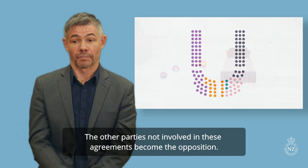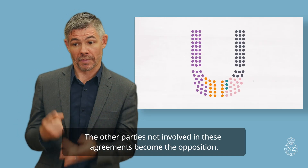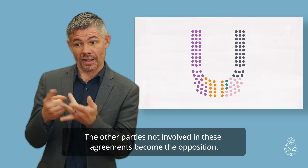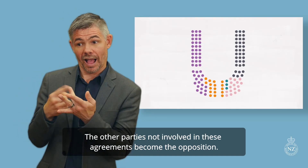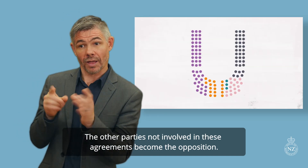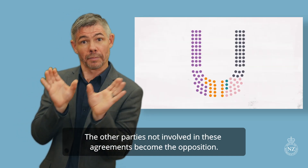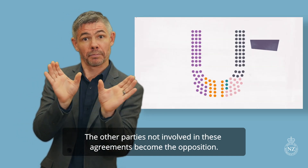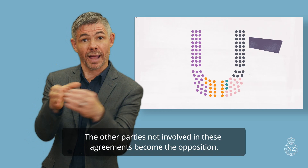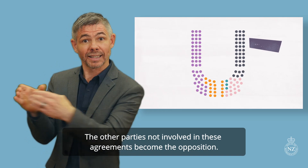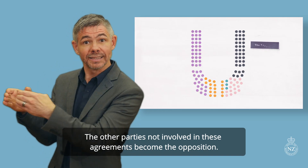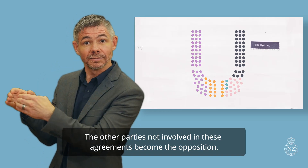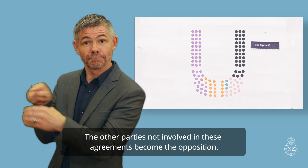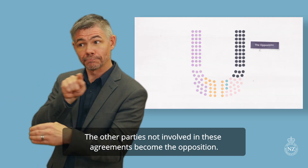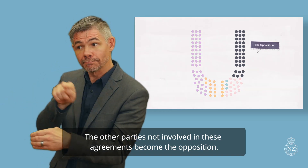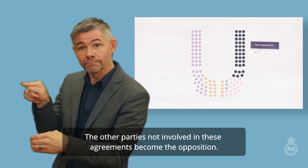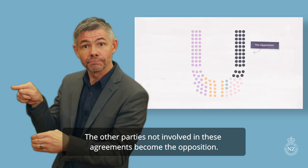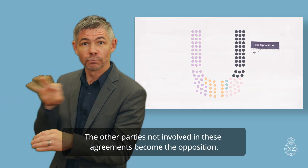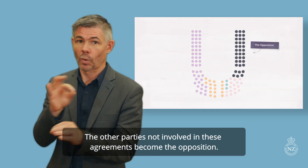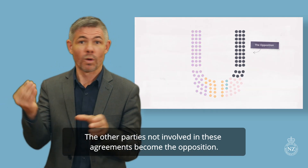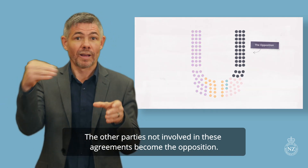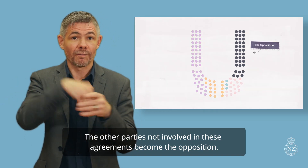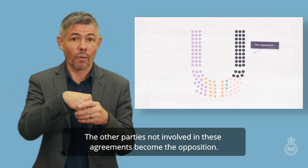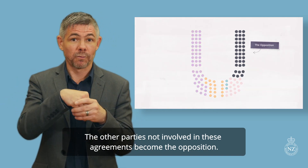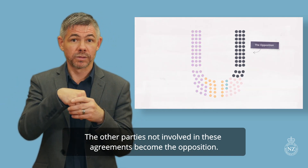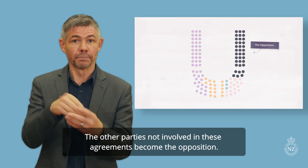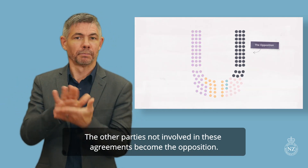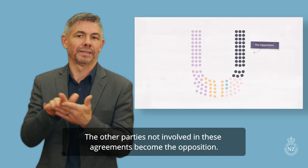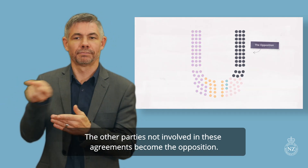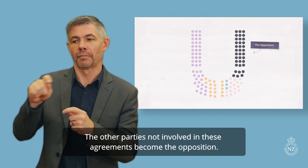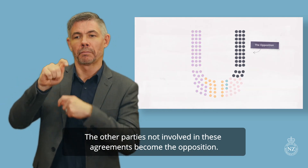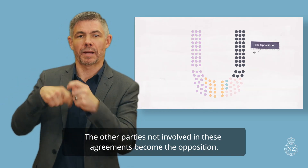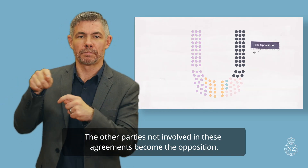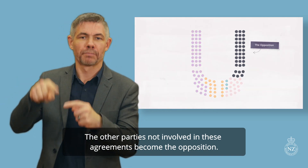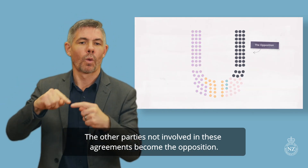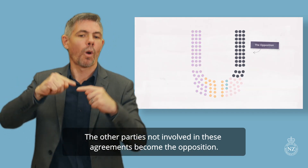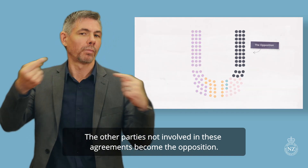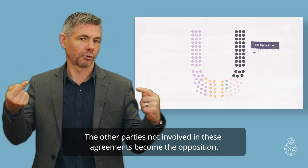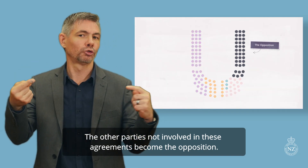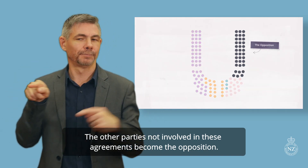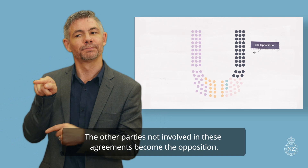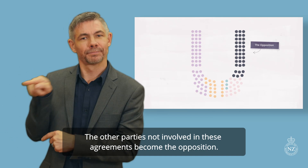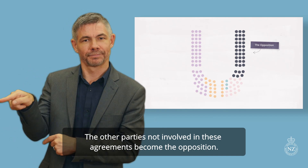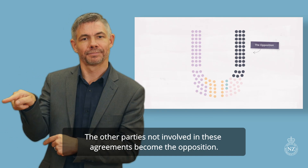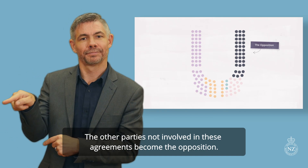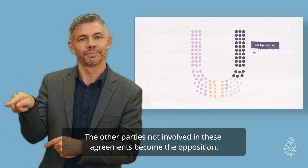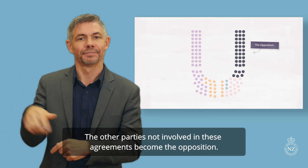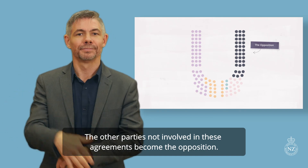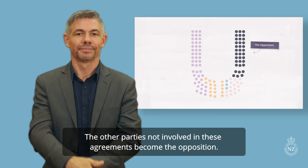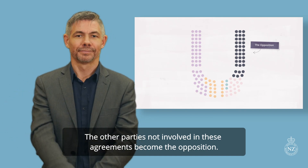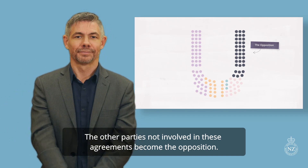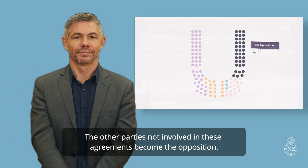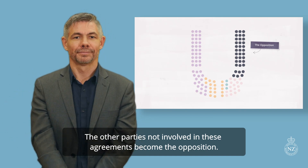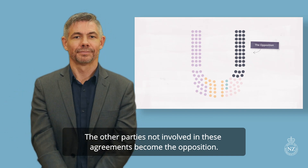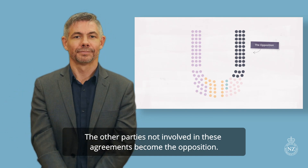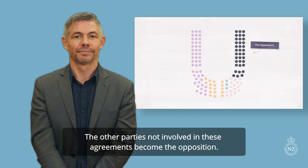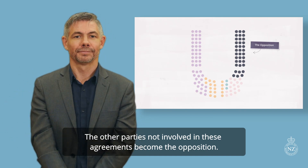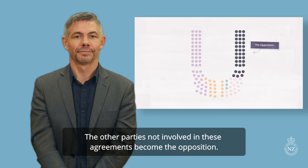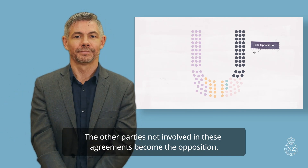Ko ngā pāti kāore e whai wāhi ki ēnei whakaritenga ka noho hei āpitihana.